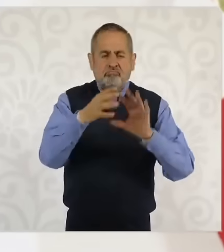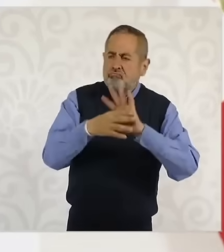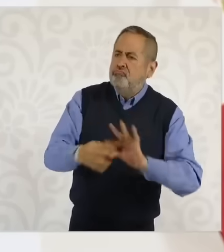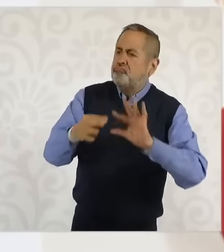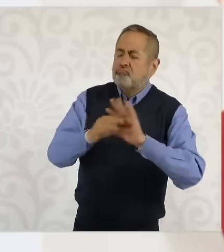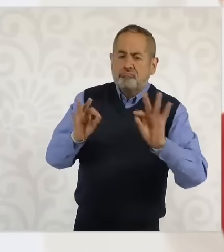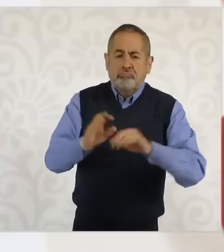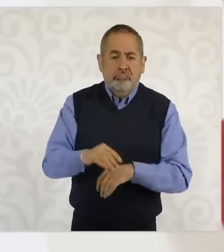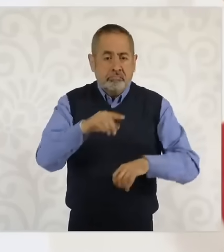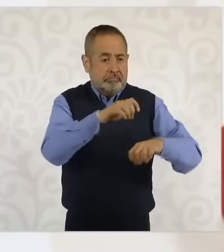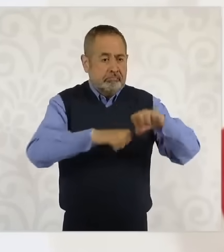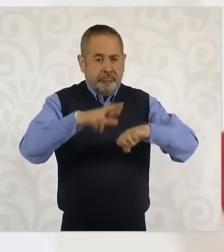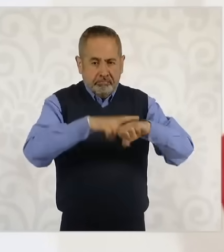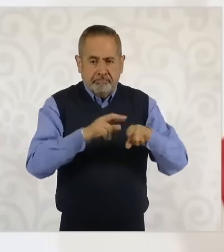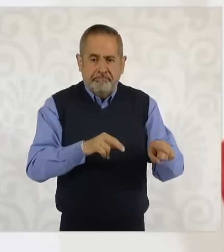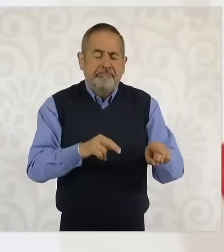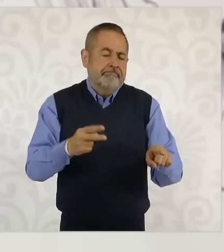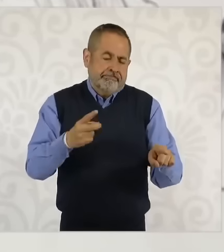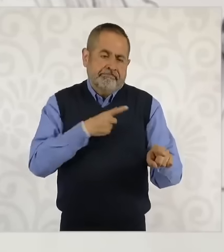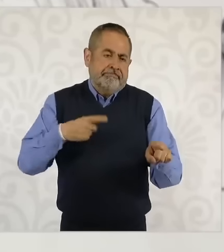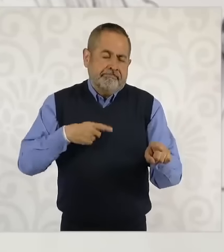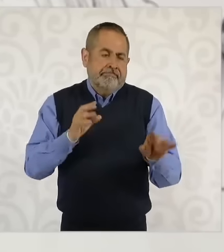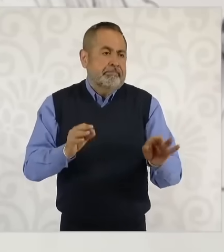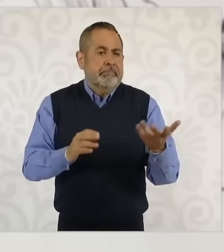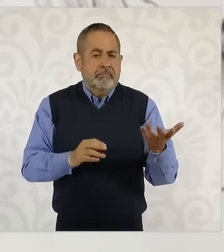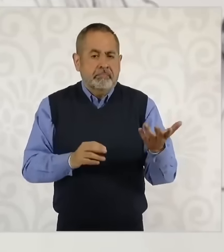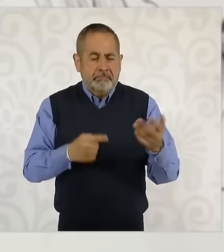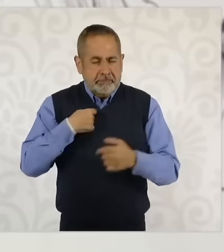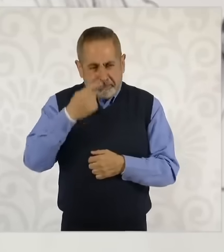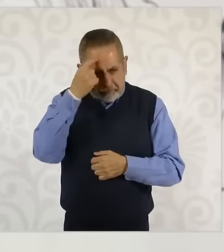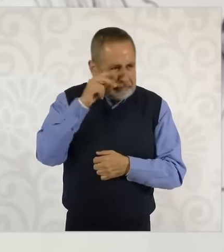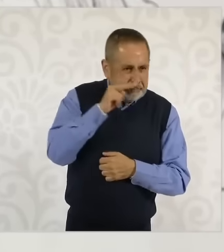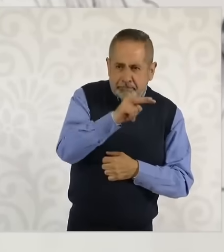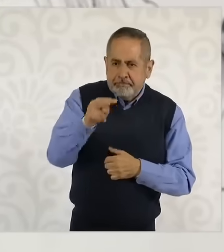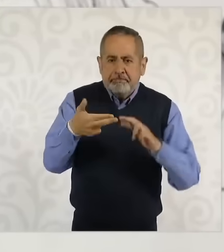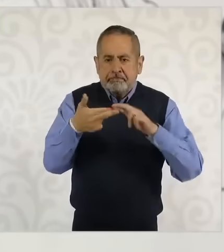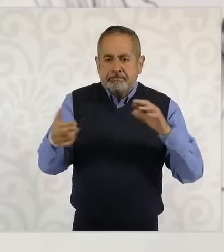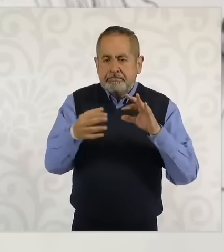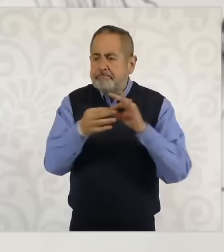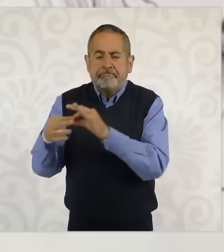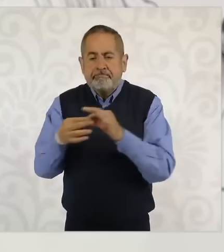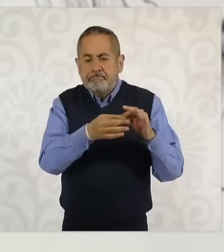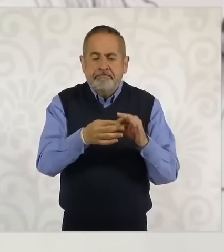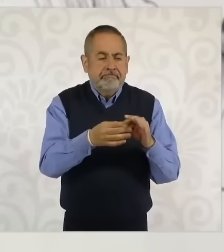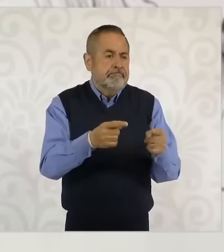embajador tiene necesariamente que tener una tarea de vínculo entre el en este caso, el gobierno de